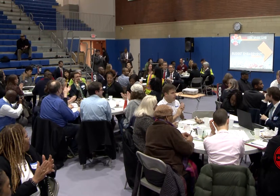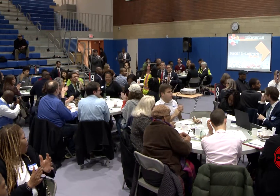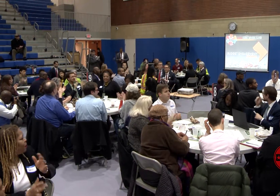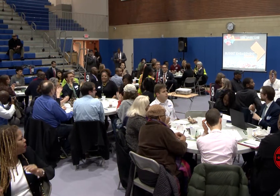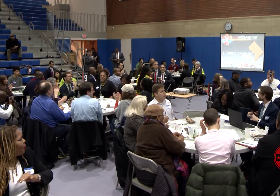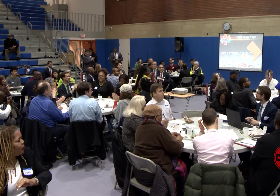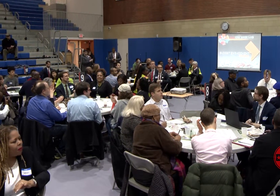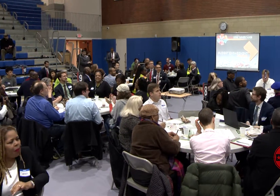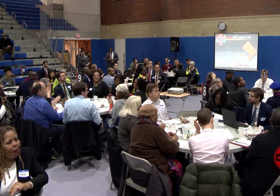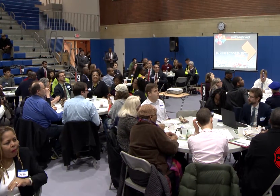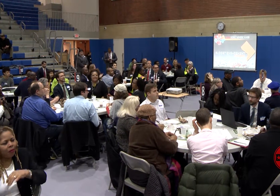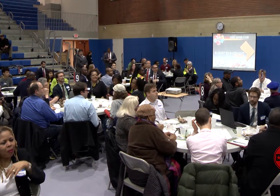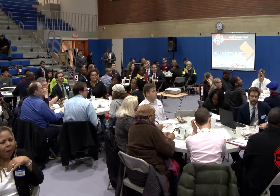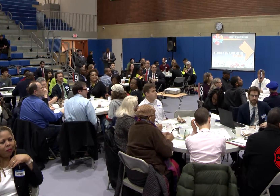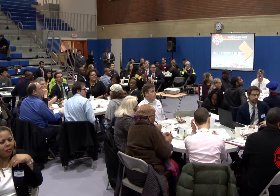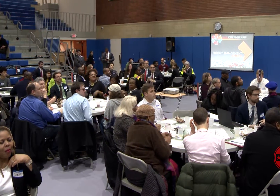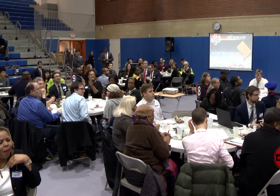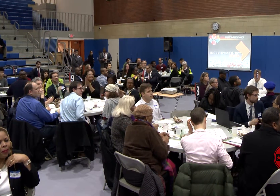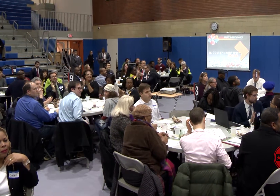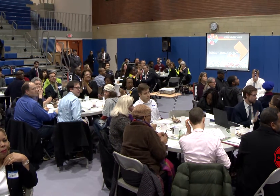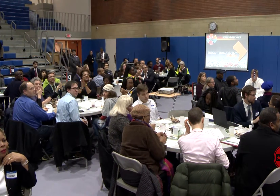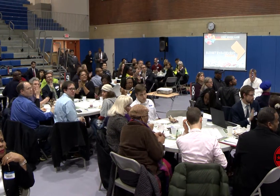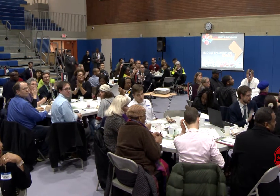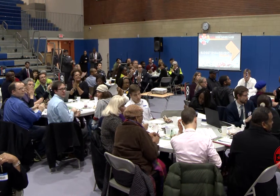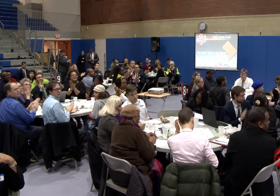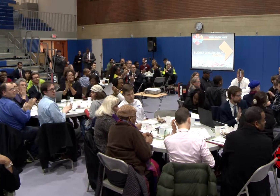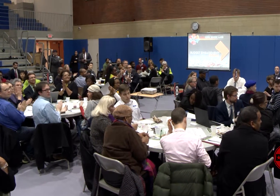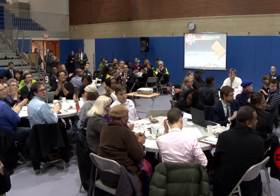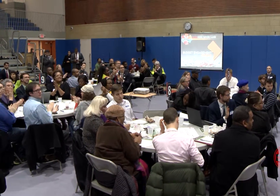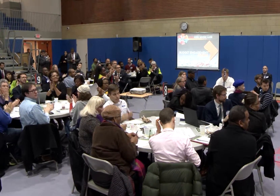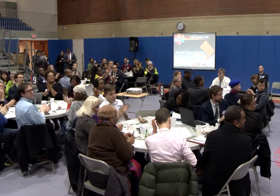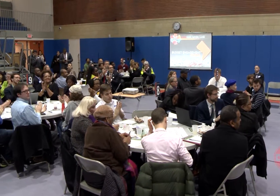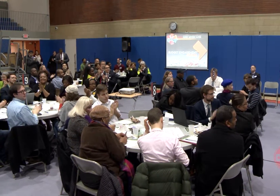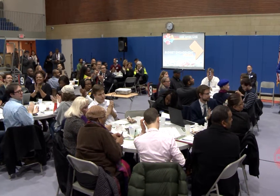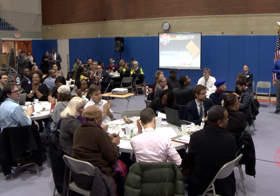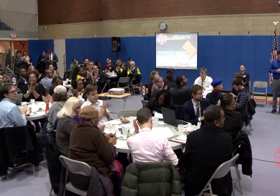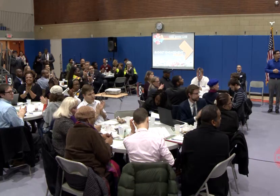MAYOR FOR ECONOMIC DEVELOPMENT, BRIAN KENNER.